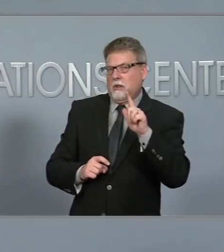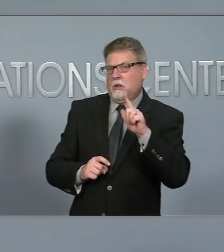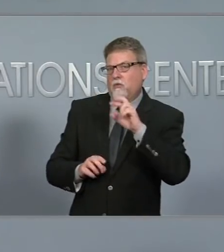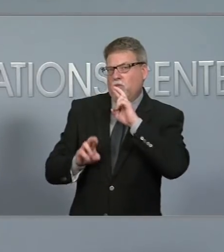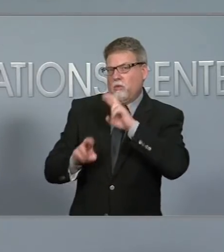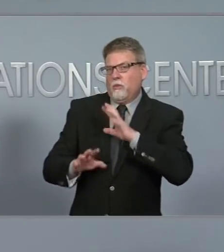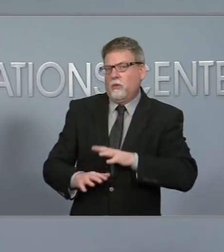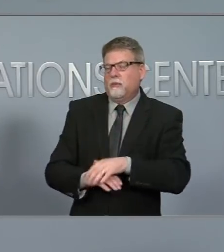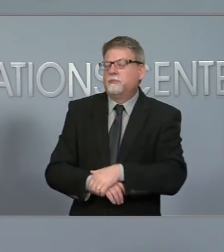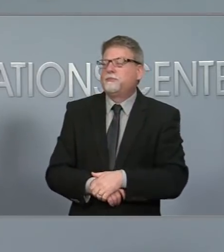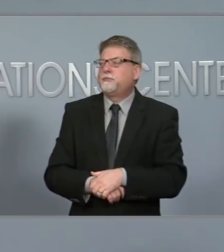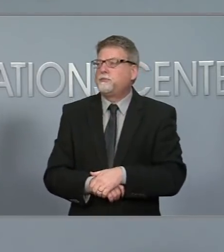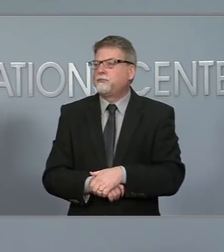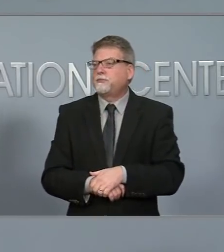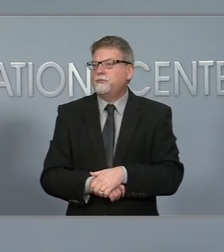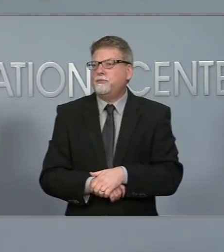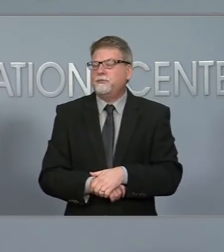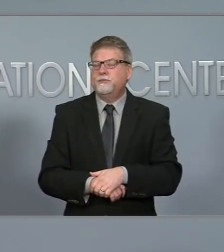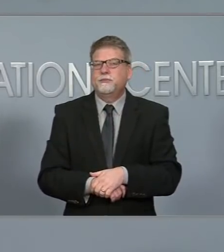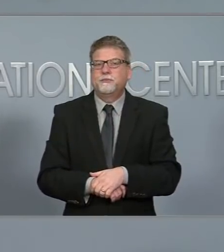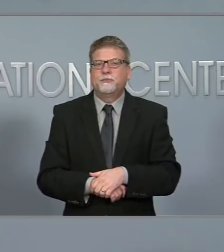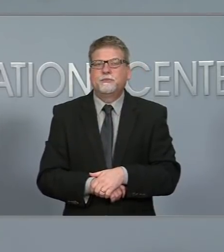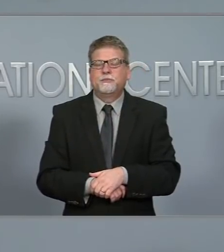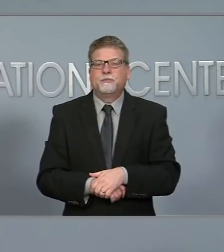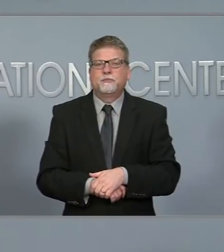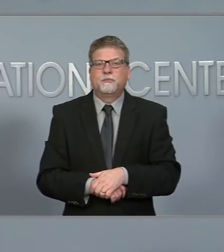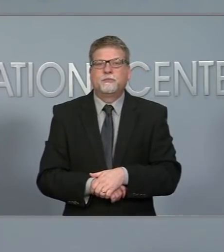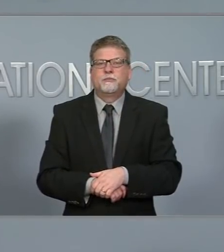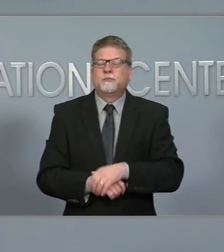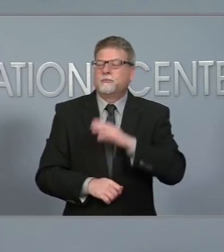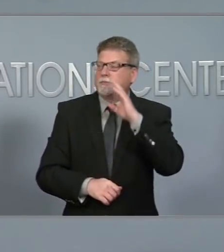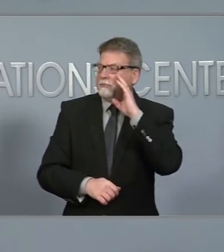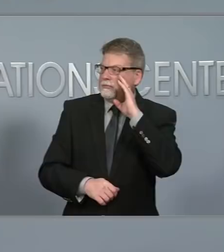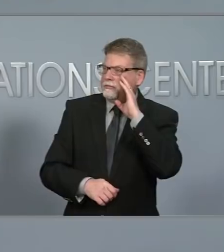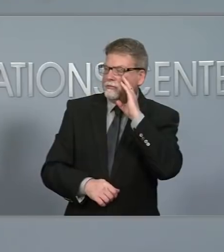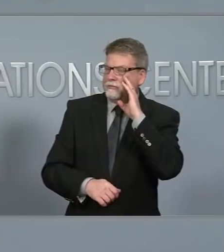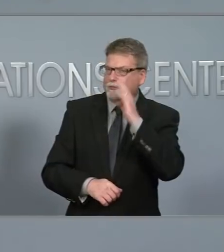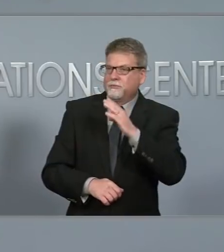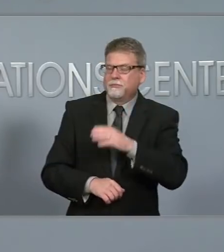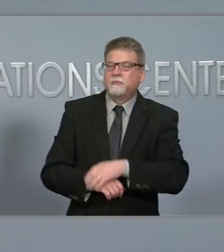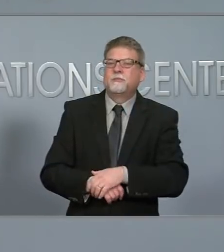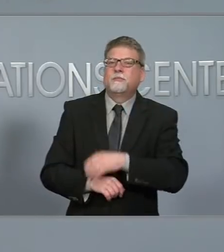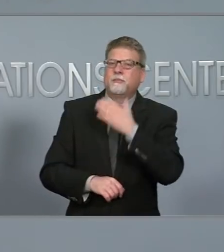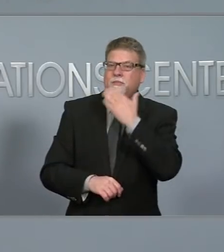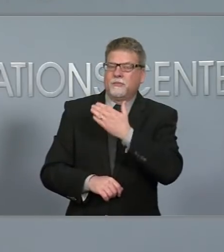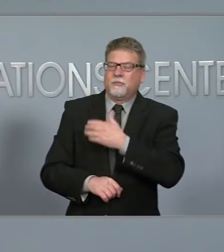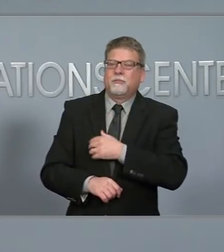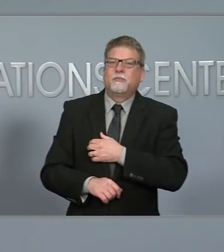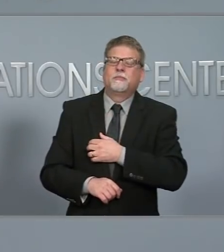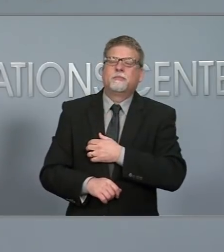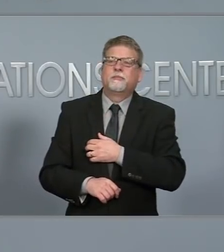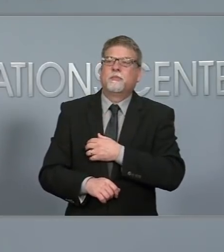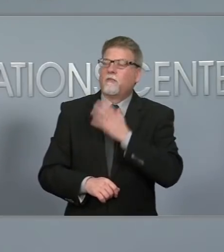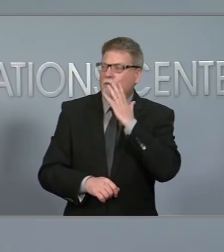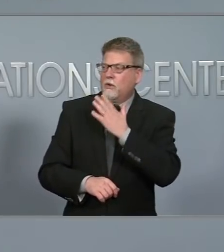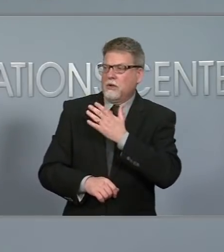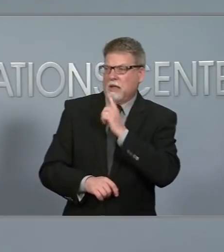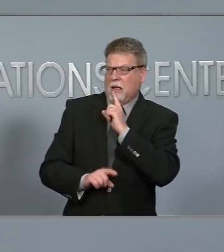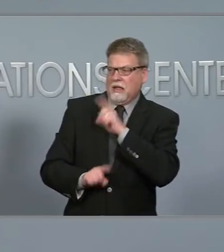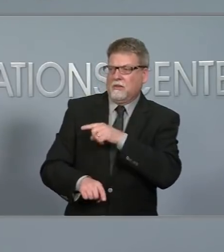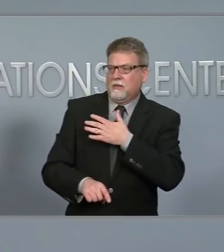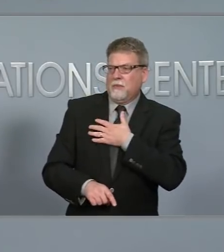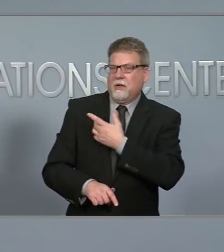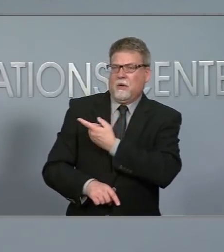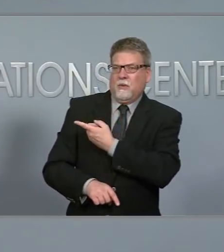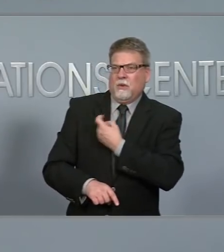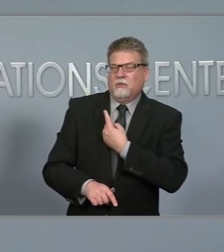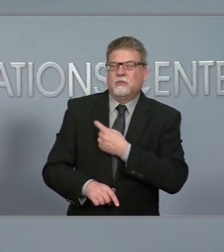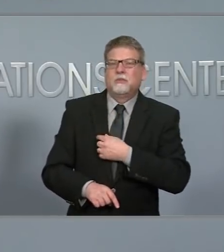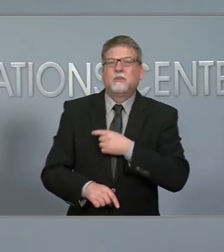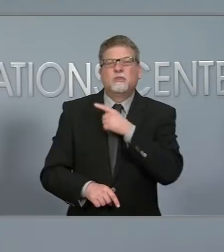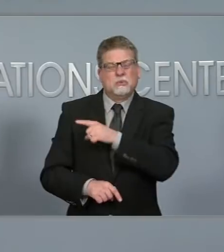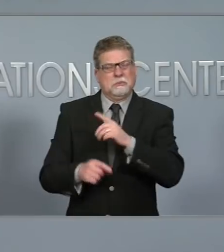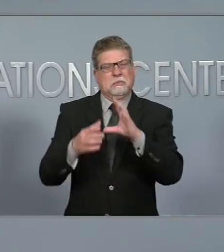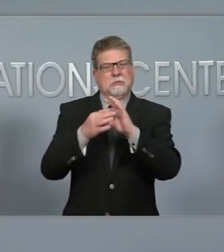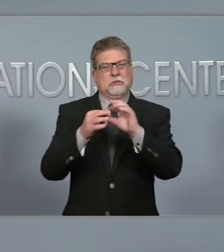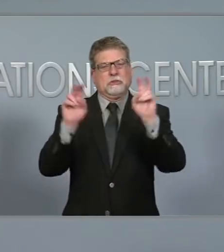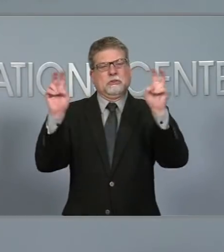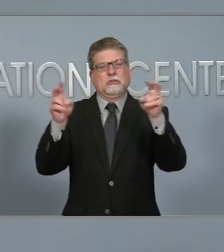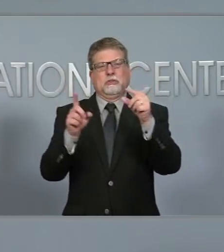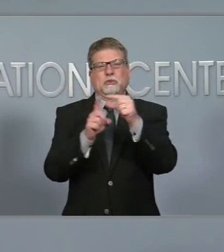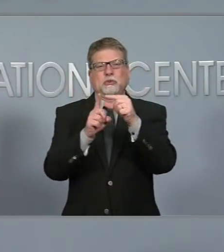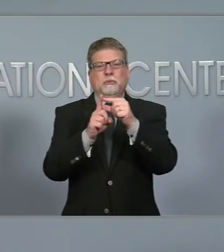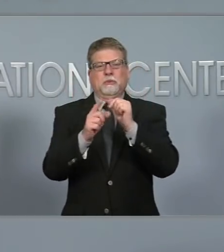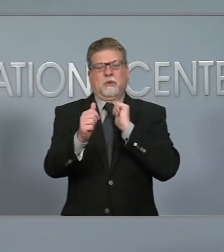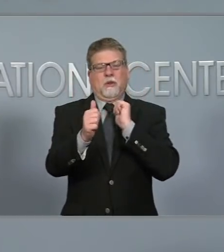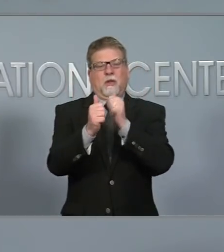teléfono.